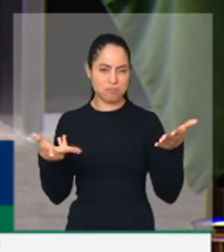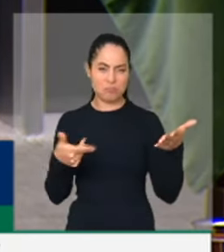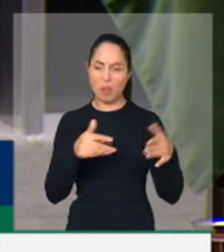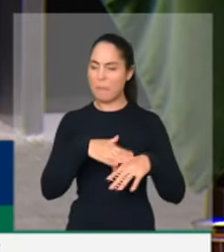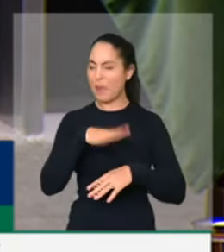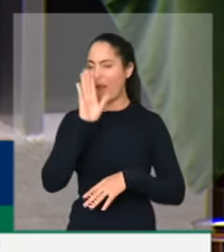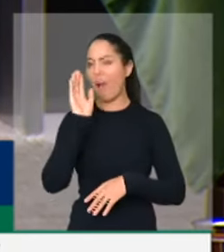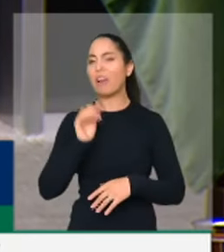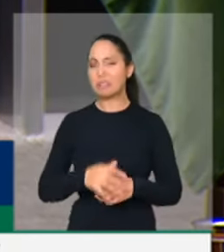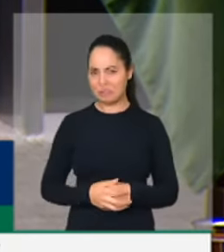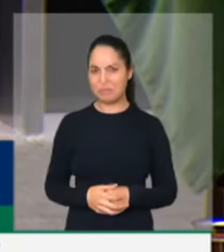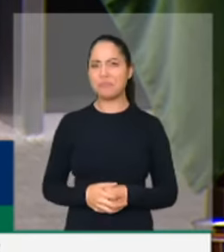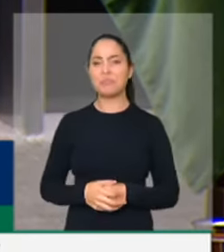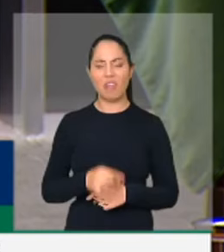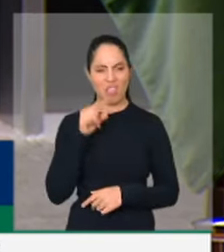APROVAÇÃO DO PROJETO DE LEI 1010, PROJETO DO DEPUTADO DR.